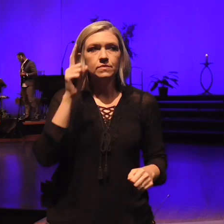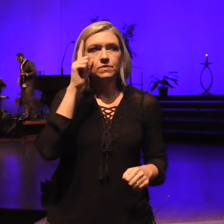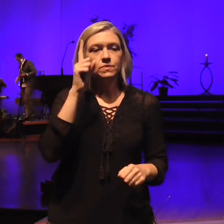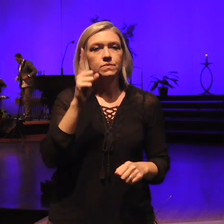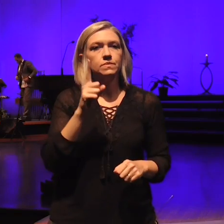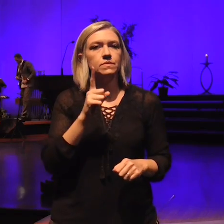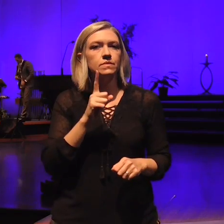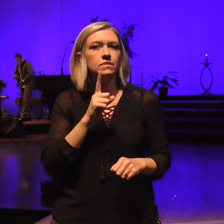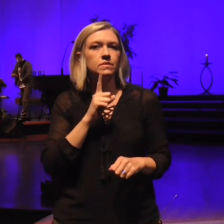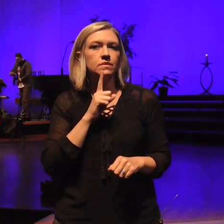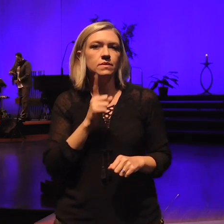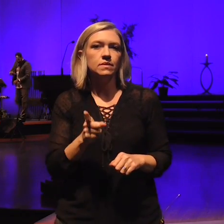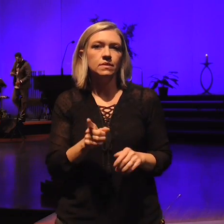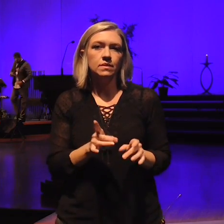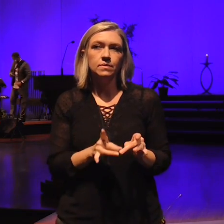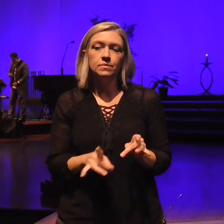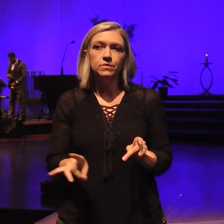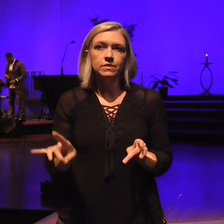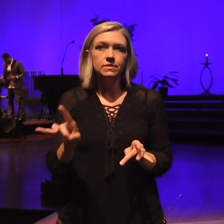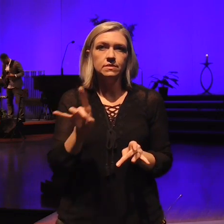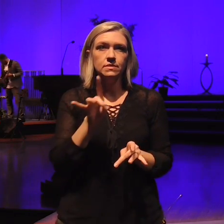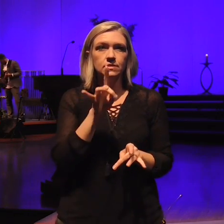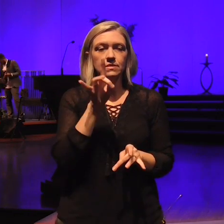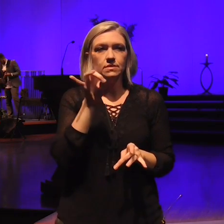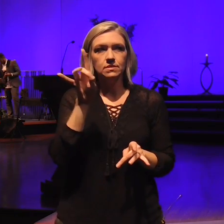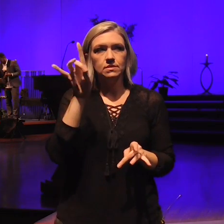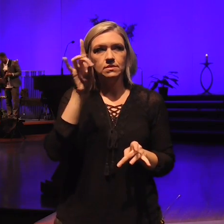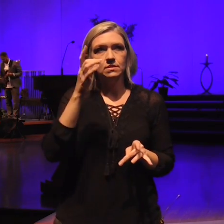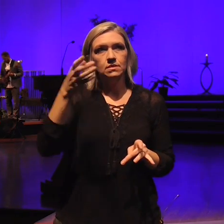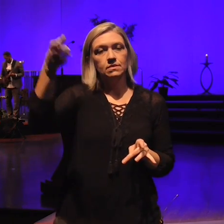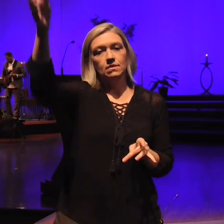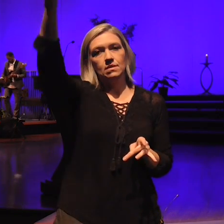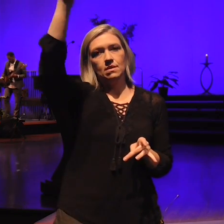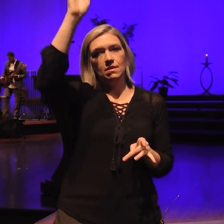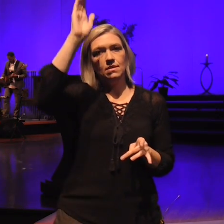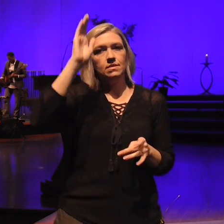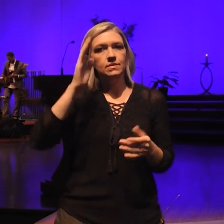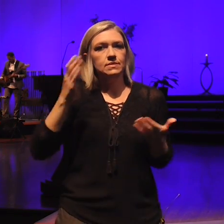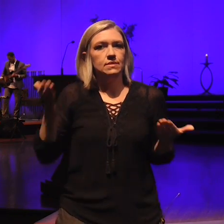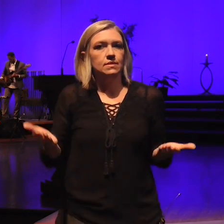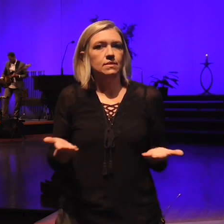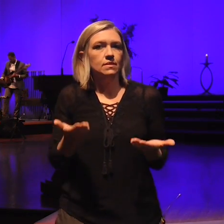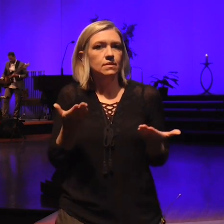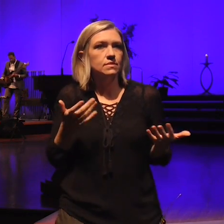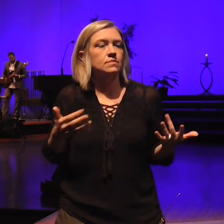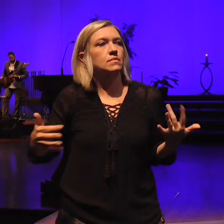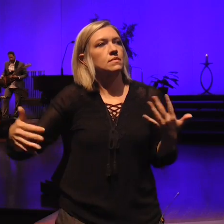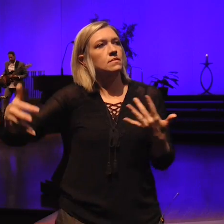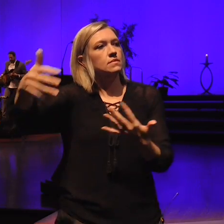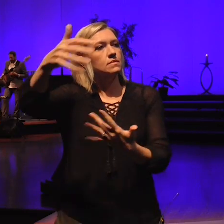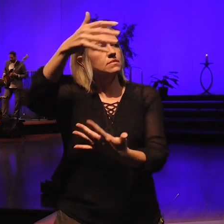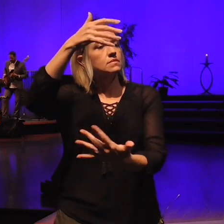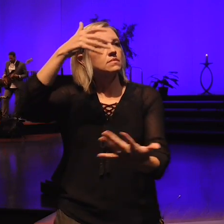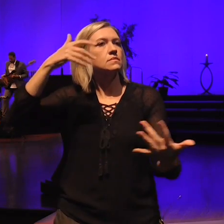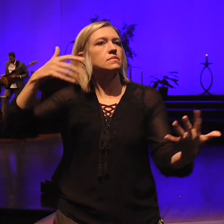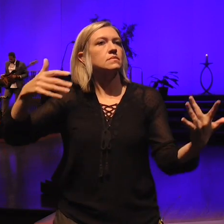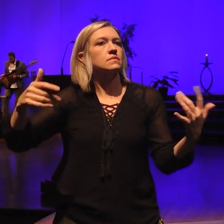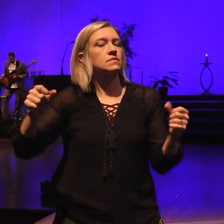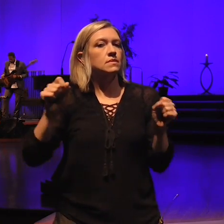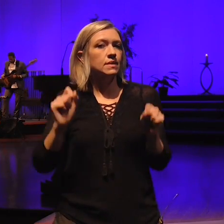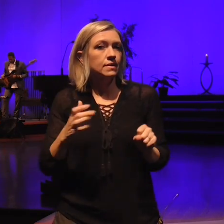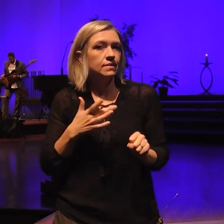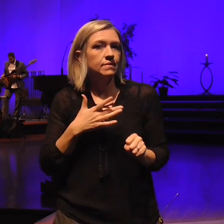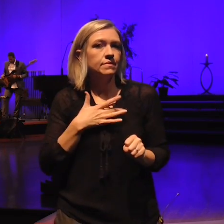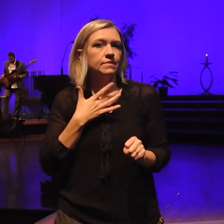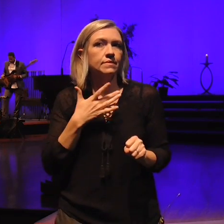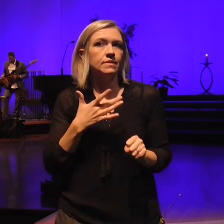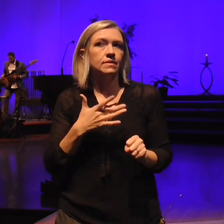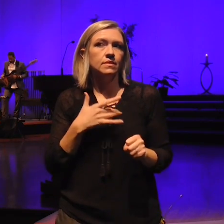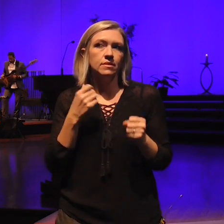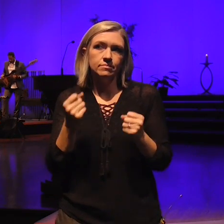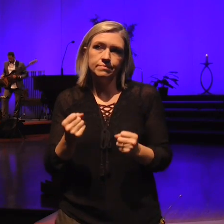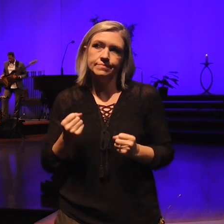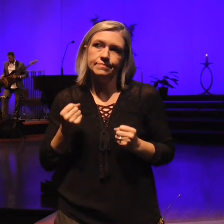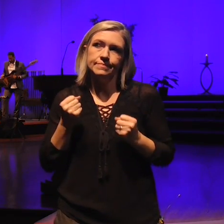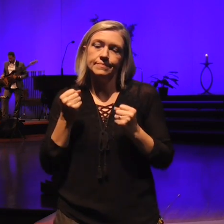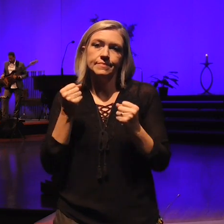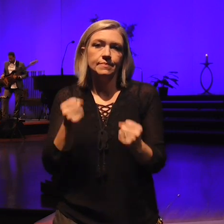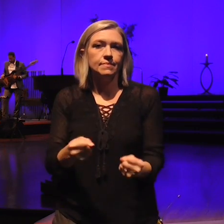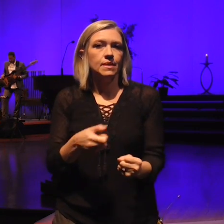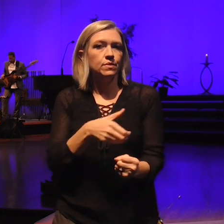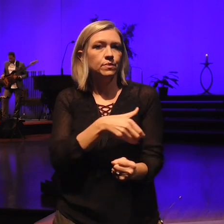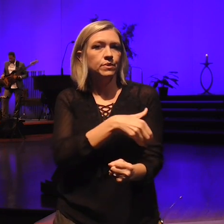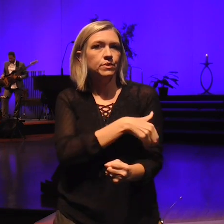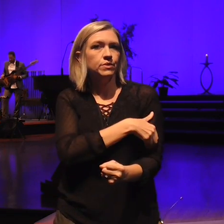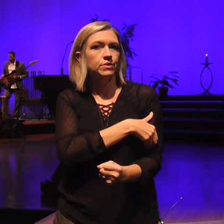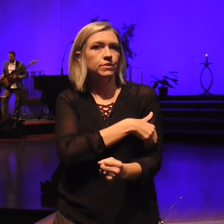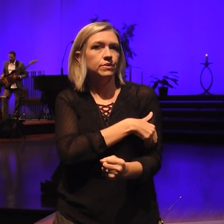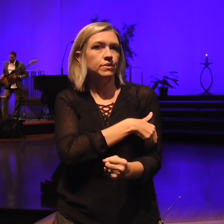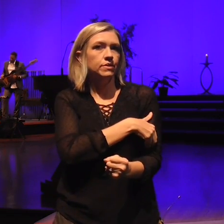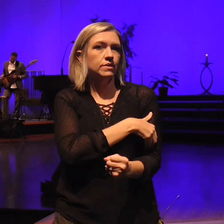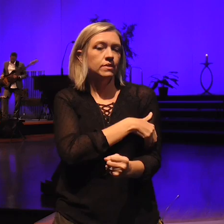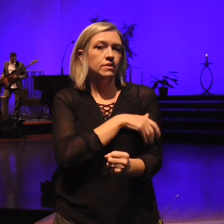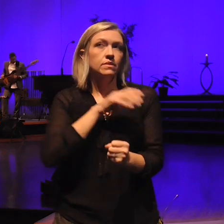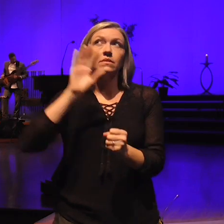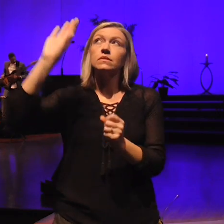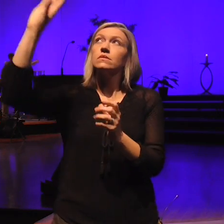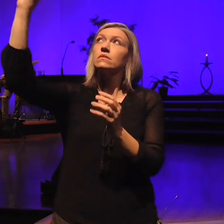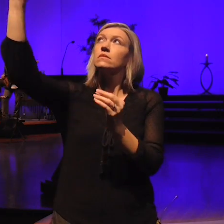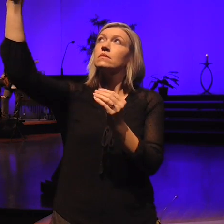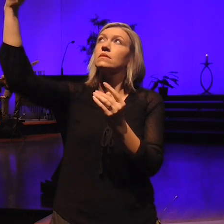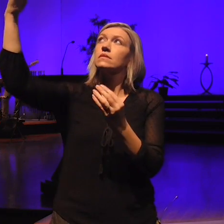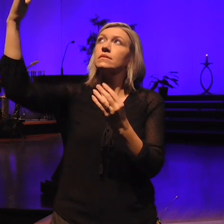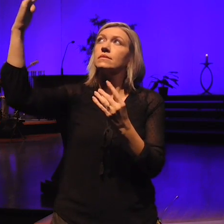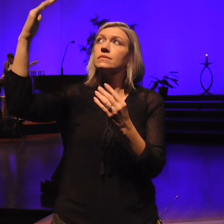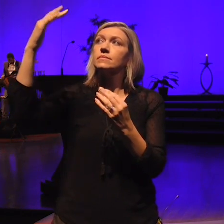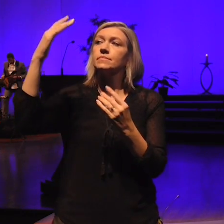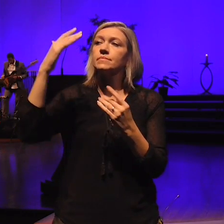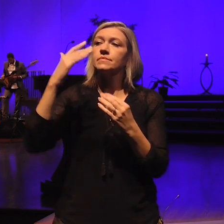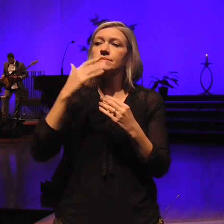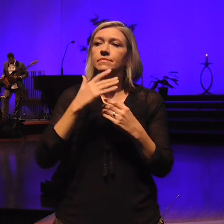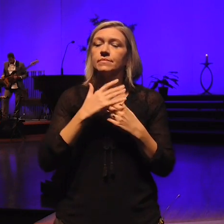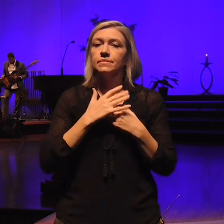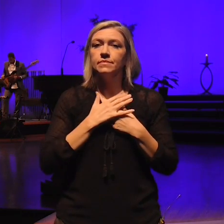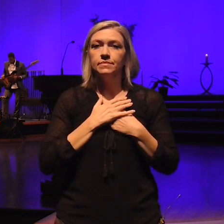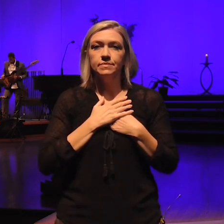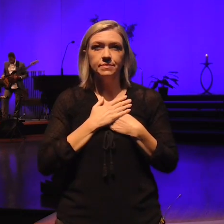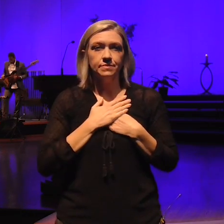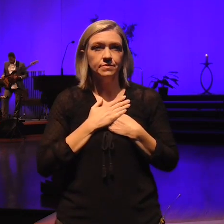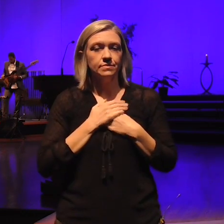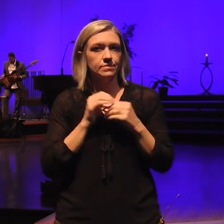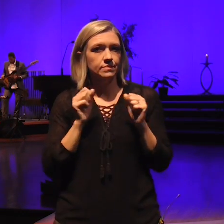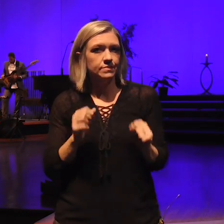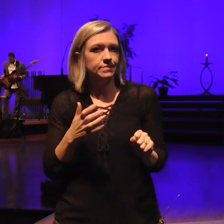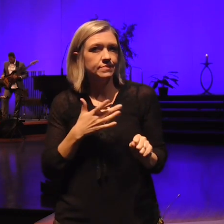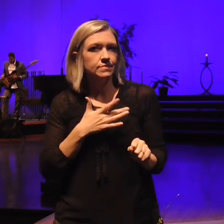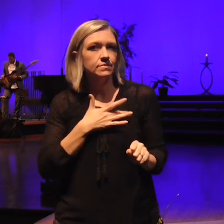seguramente. la presencia de Dios está en este lugar Puedo sentir el gran poder y la gracia [Música] Puedo